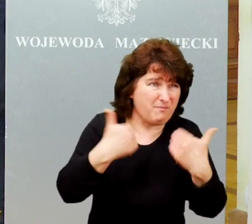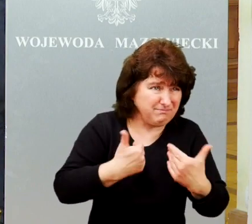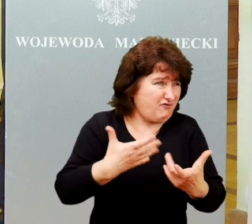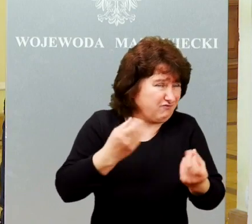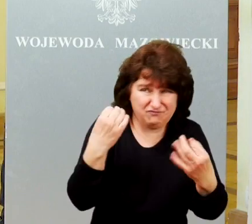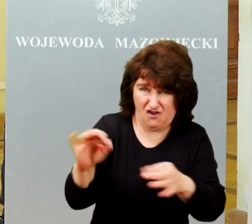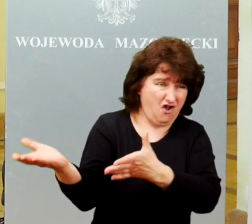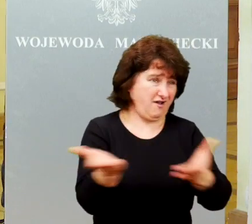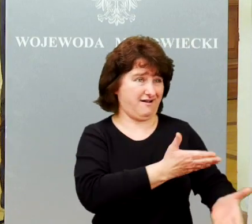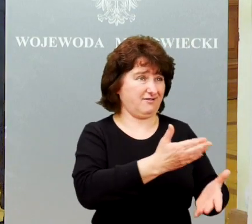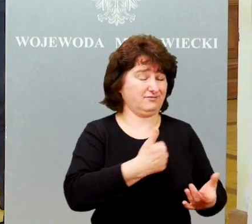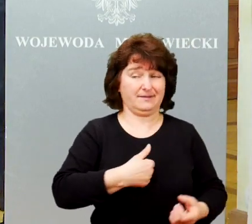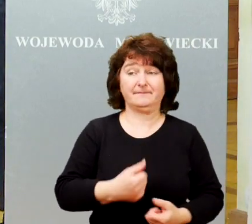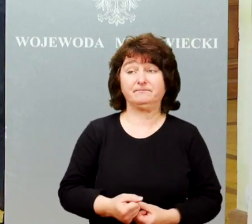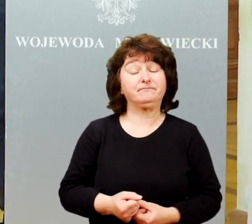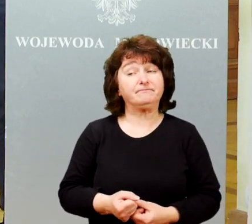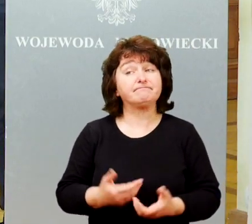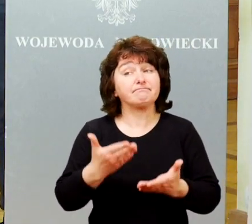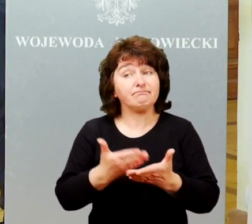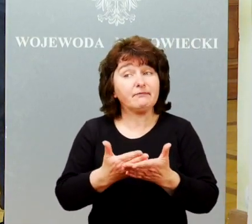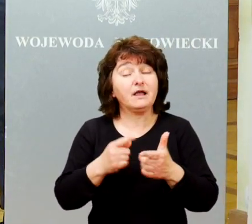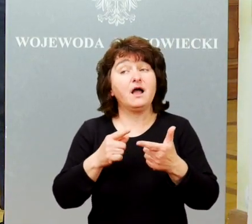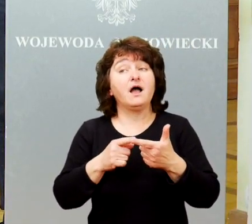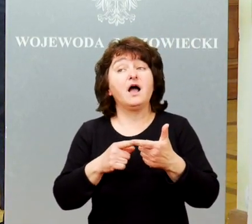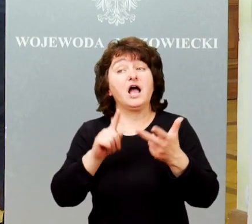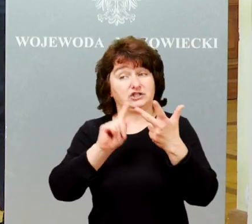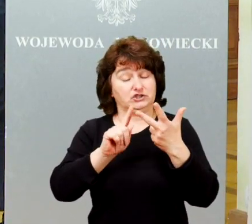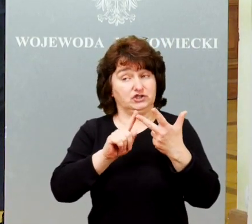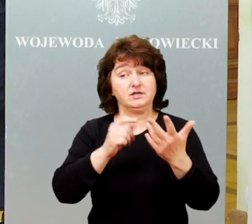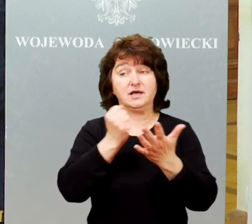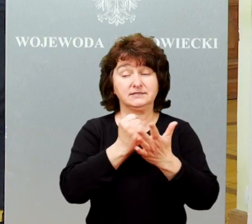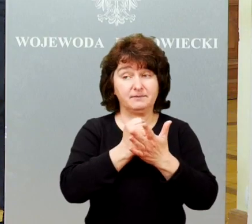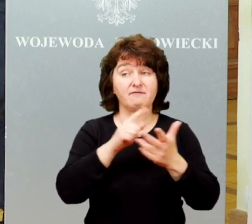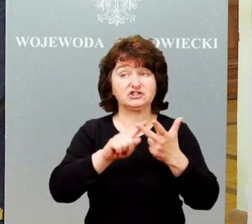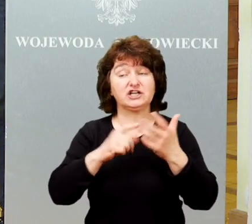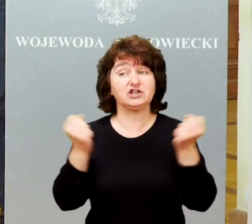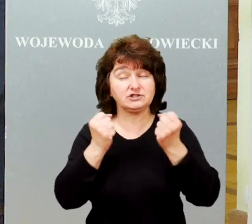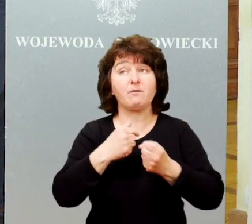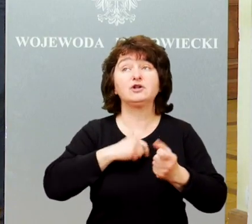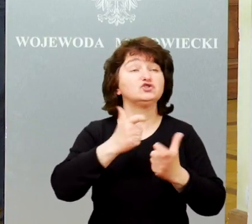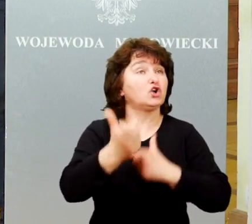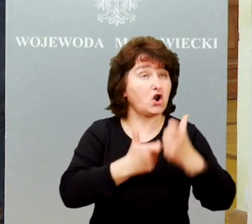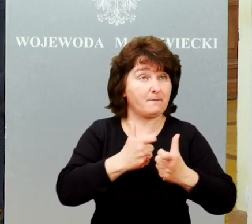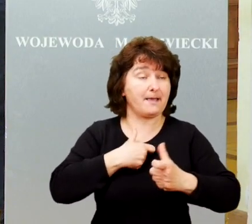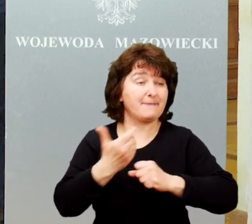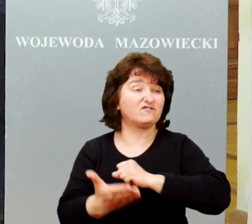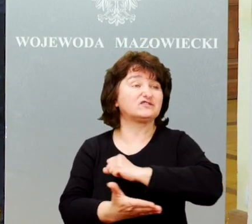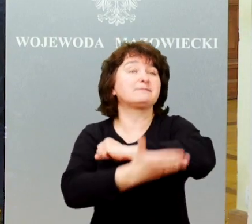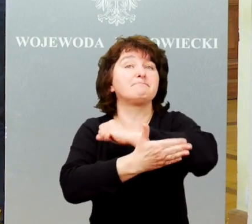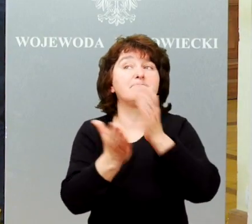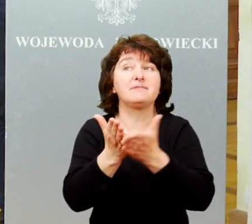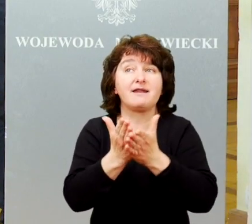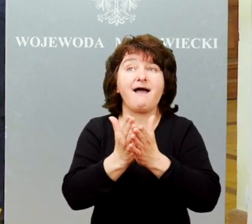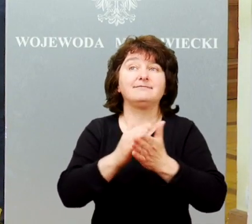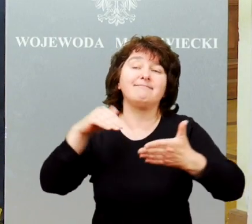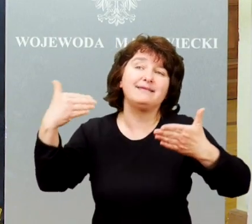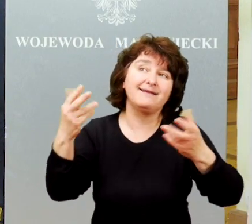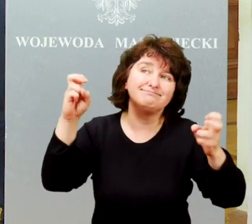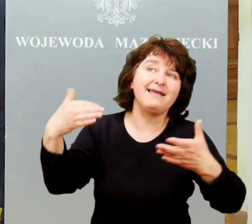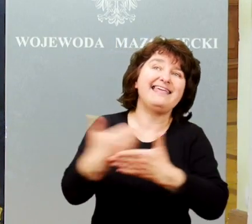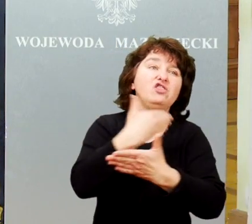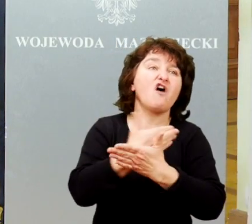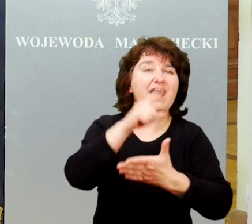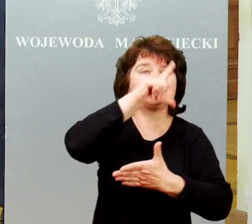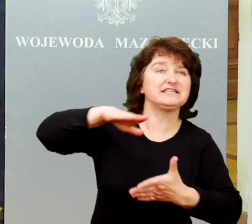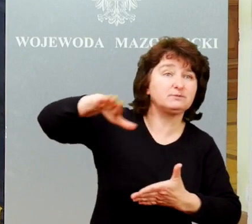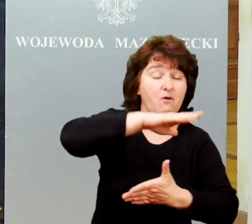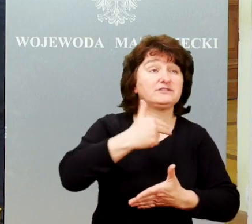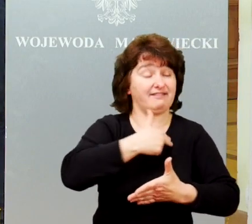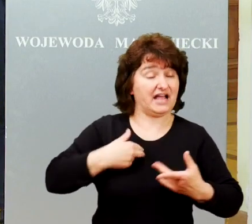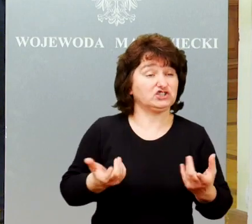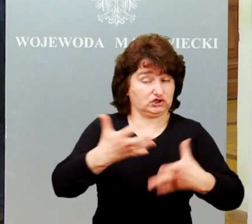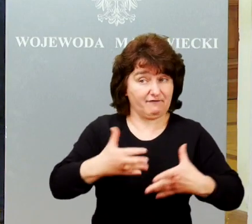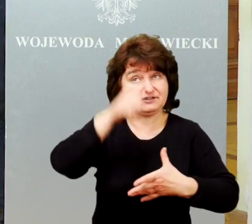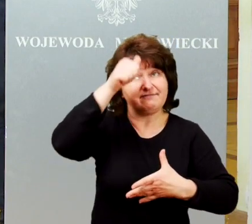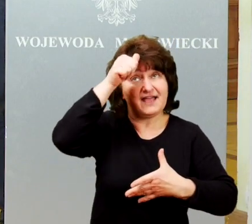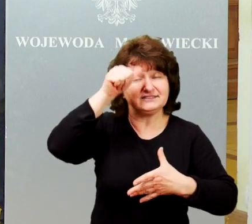To jest drugi rodzaj działalności a trzeci to wspieranie innowacji społecznych. Nasze stowarzyszenie nazywa się Stowarzyszenie Innowacji Społecznych” Mary i Max”